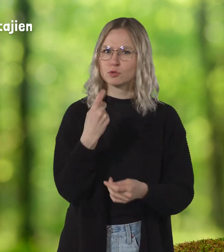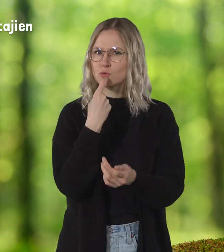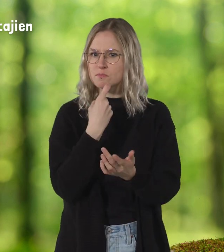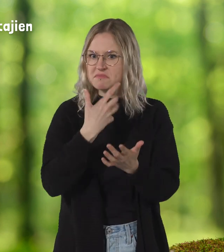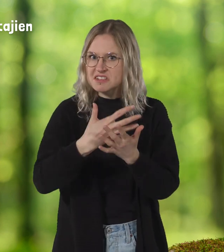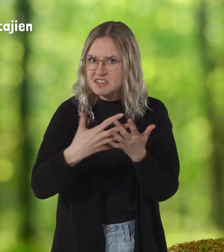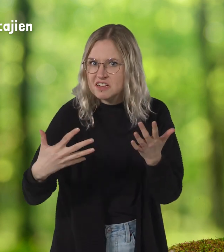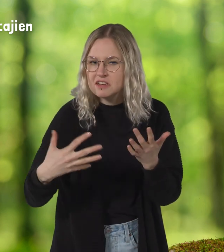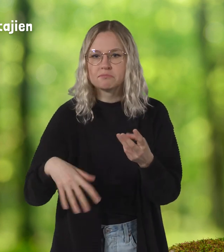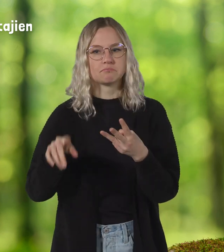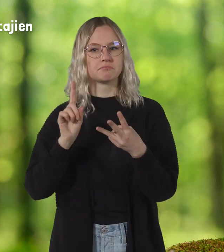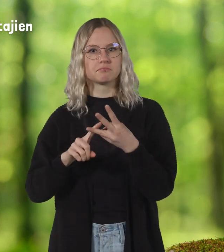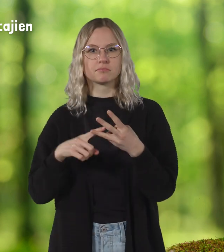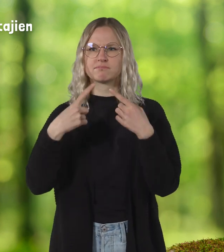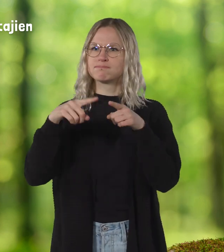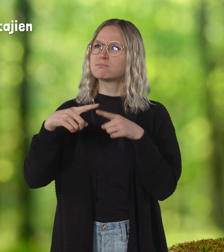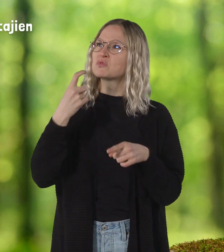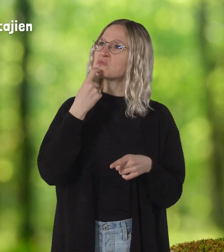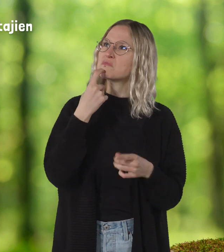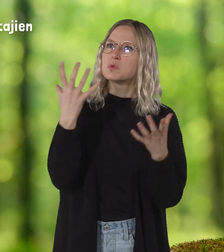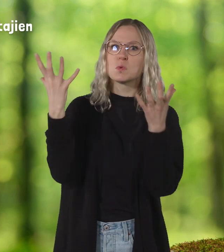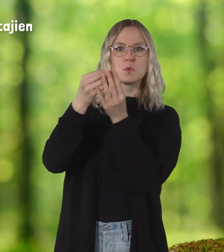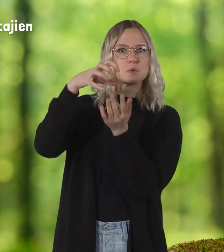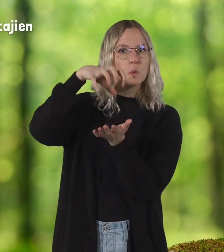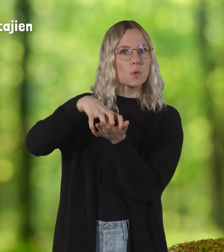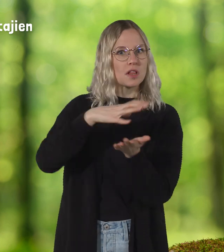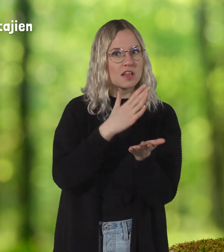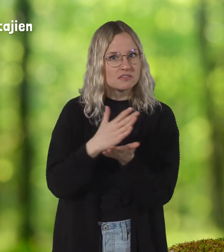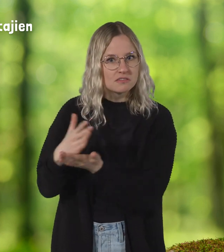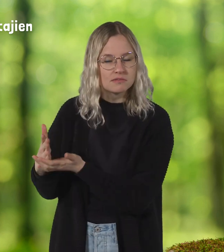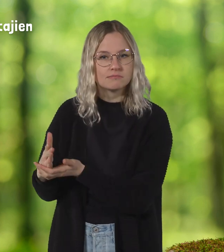kielestä ja yhteiskunnan asioista.